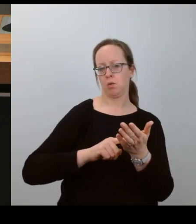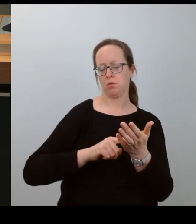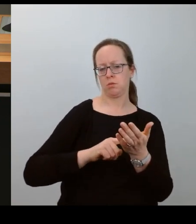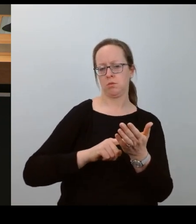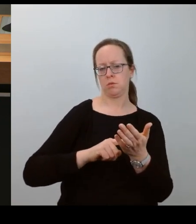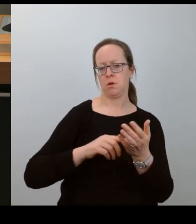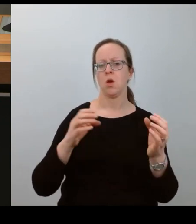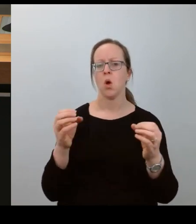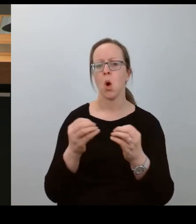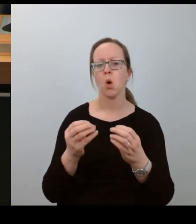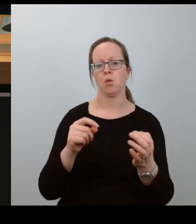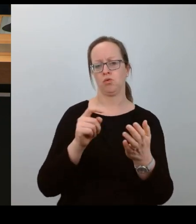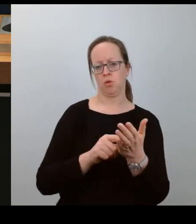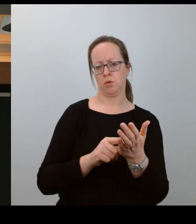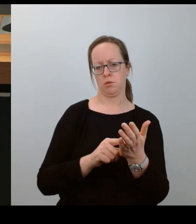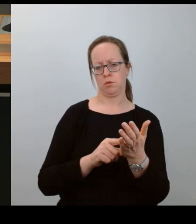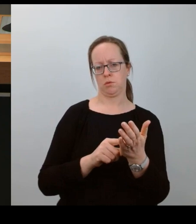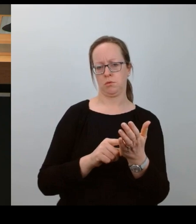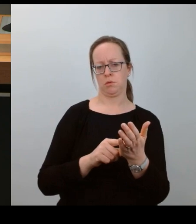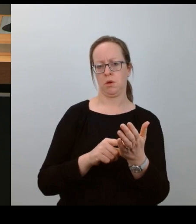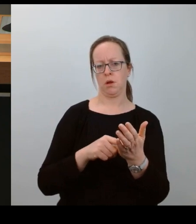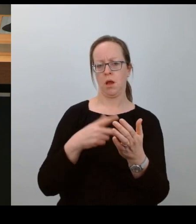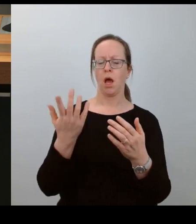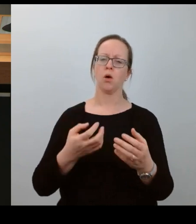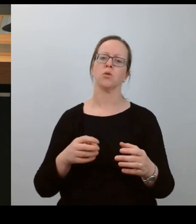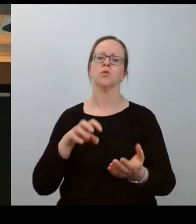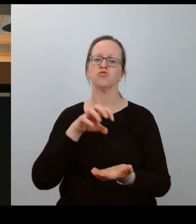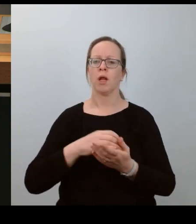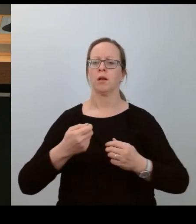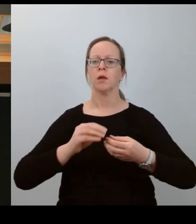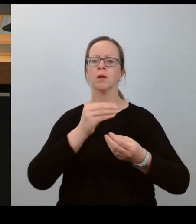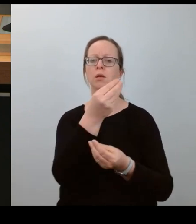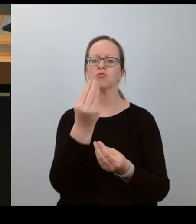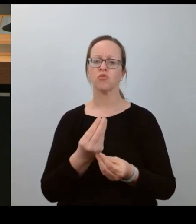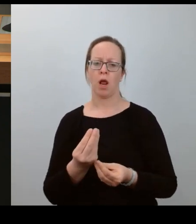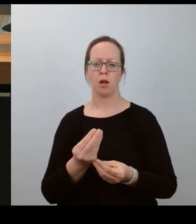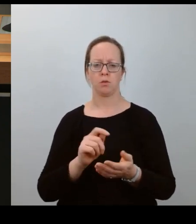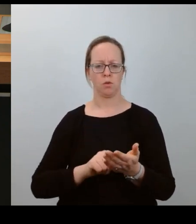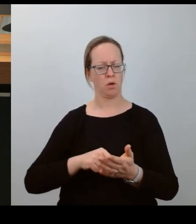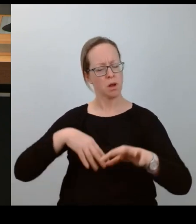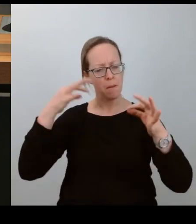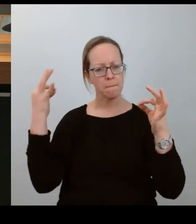Sie sind als Arbeitergärten entstanden, als Schrebergärten entstanden, das ist eng verbunden